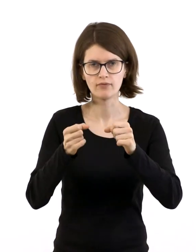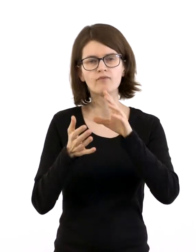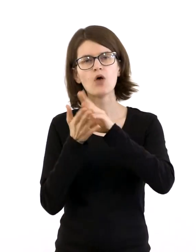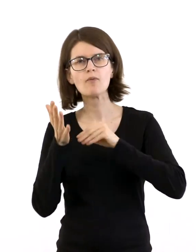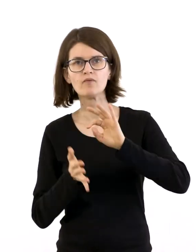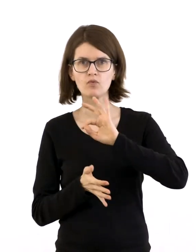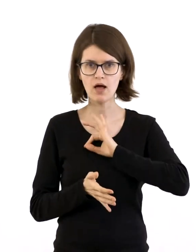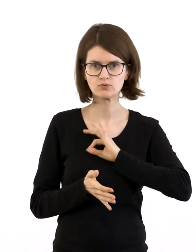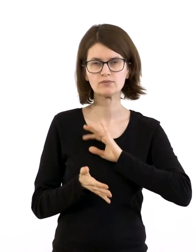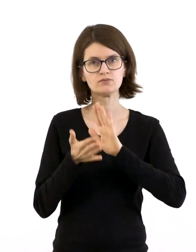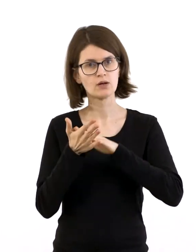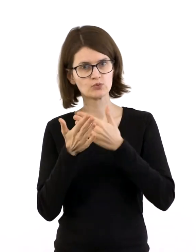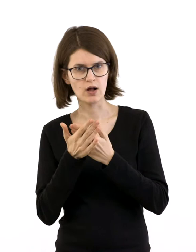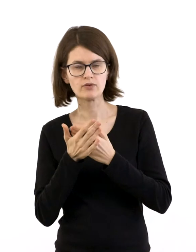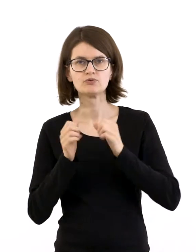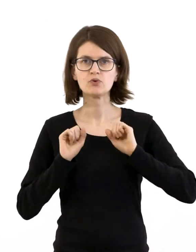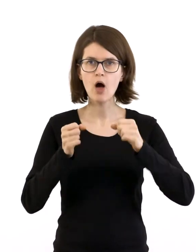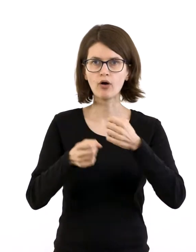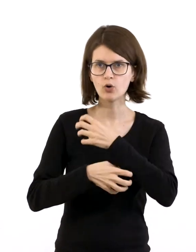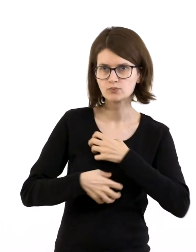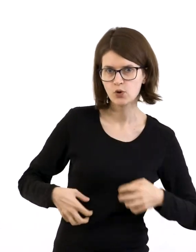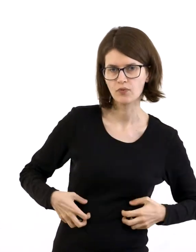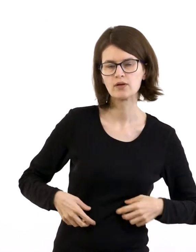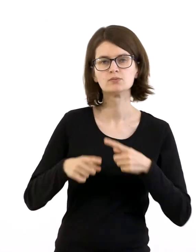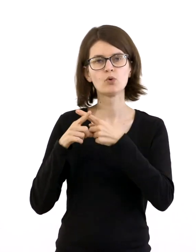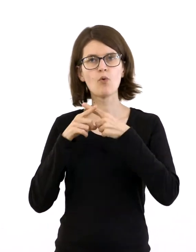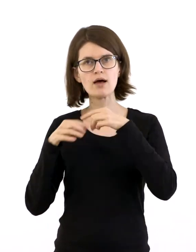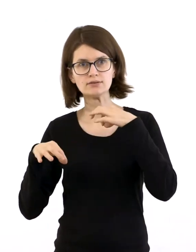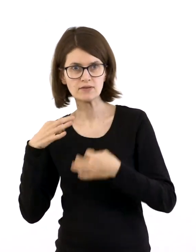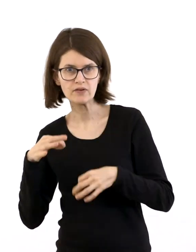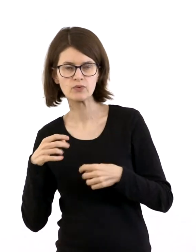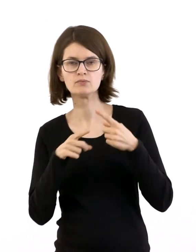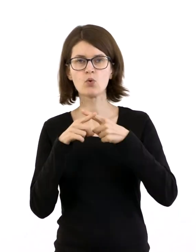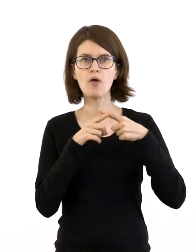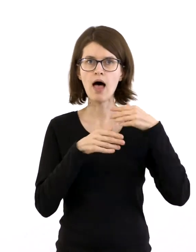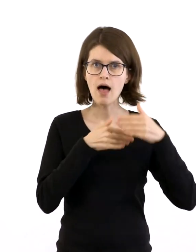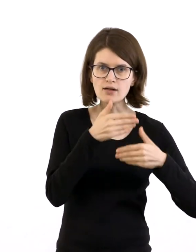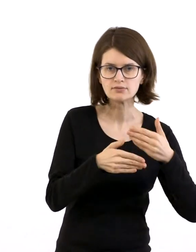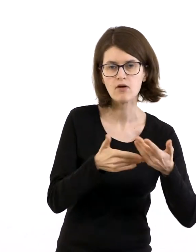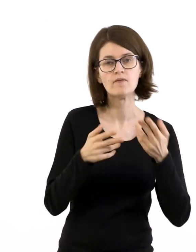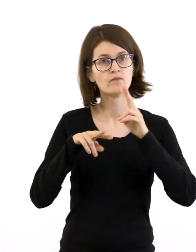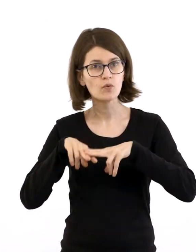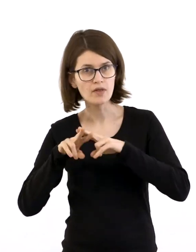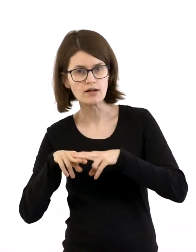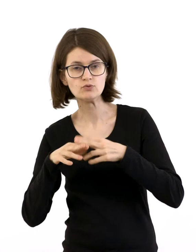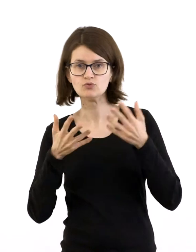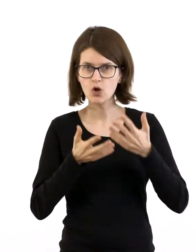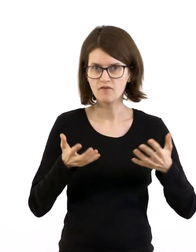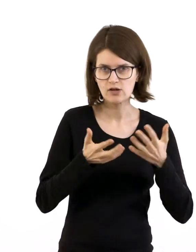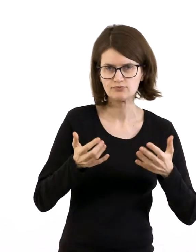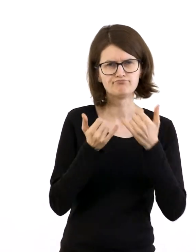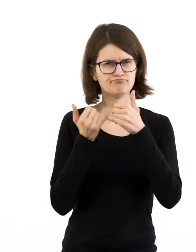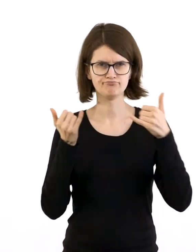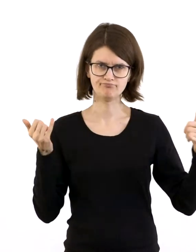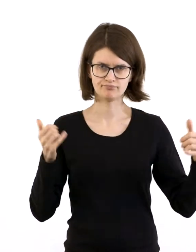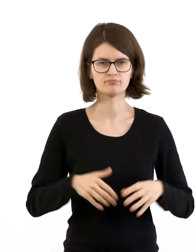forma własności (indywidualna działalność gospodarcza, spółka cywilna, spółka akcyjna, fundacja, stowarzyszenie itd.);